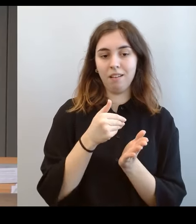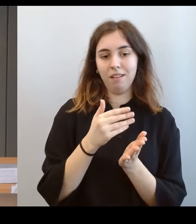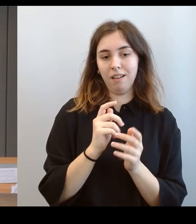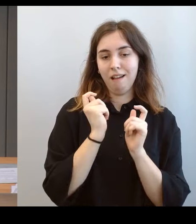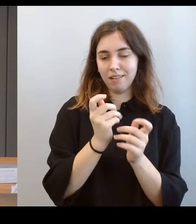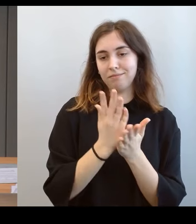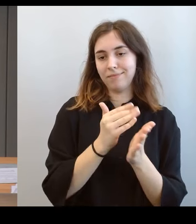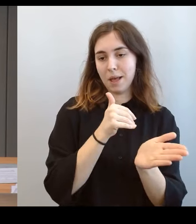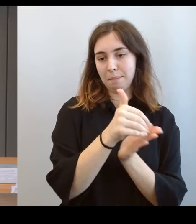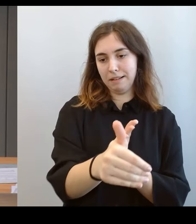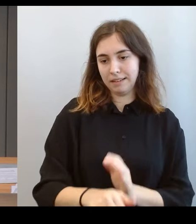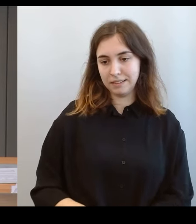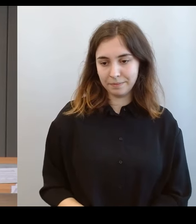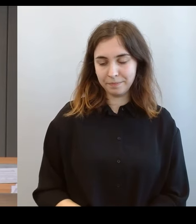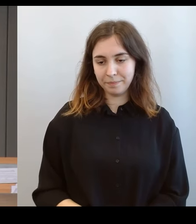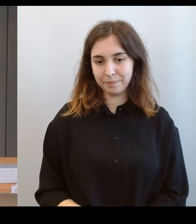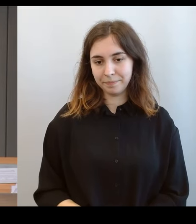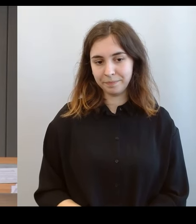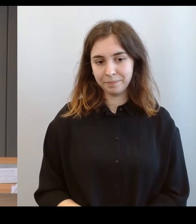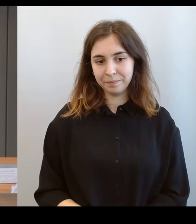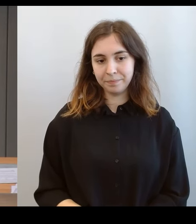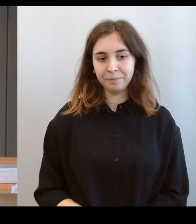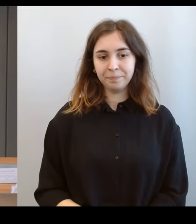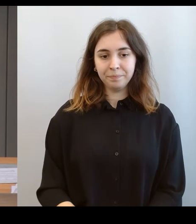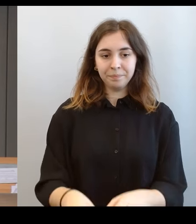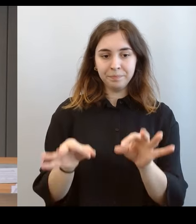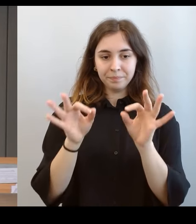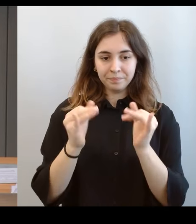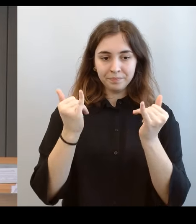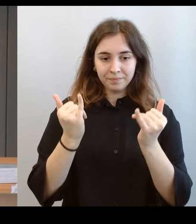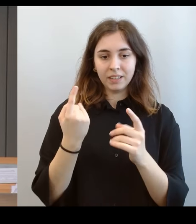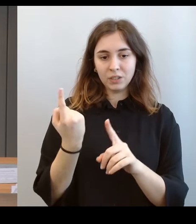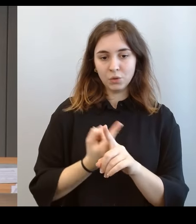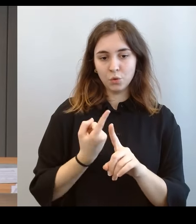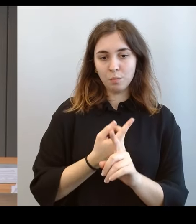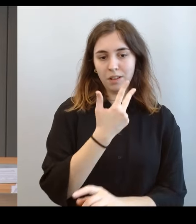Ich rufe auf die laufende Nummer 3.5. Das ist die Priorität der Fraktion